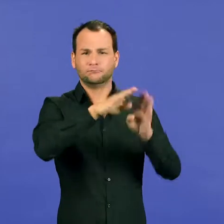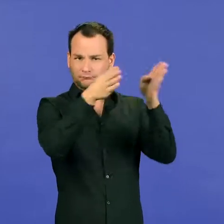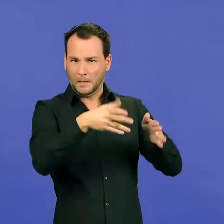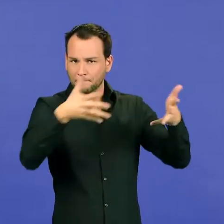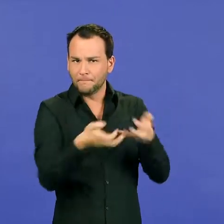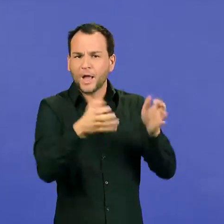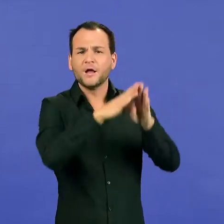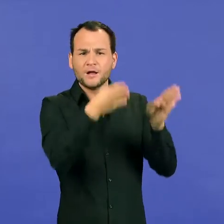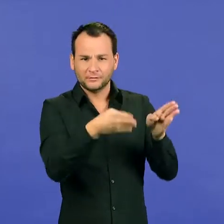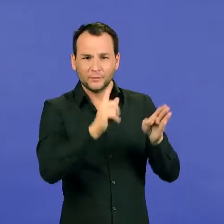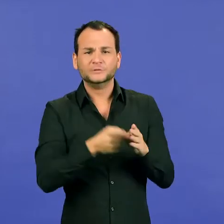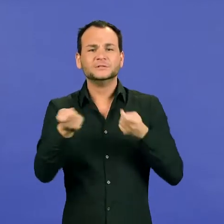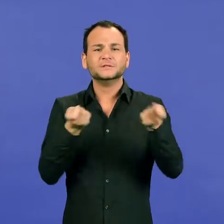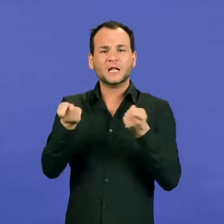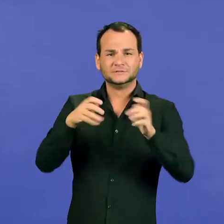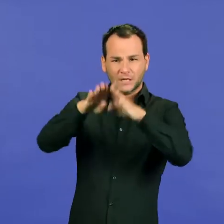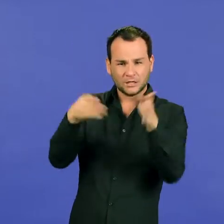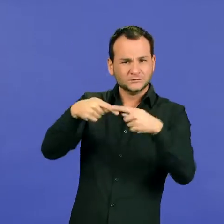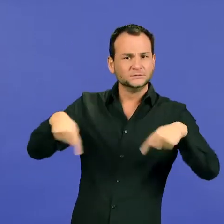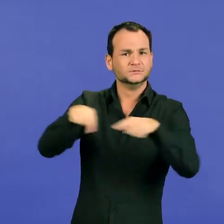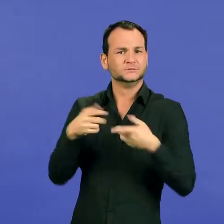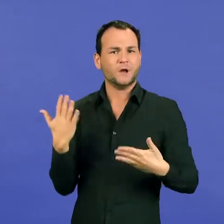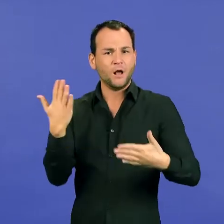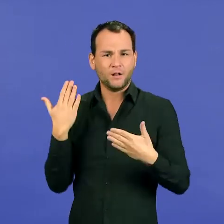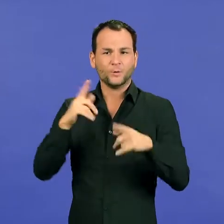ein Schulhaus und ein Backhaus, Tanzsaal und Kapelle.